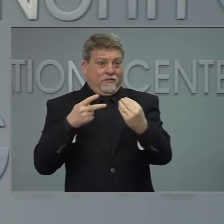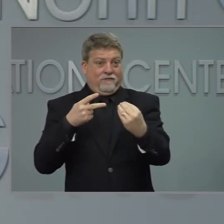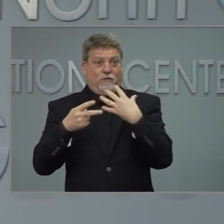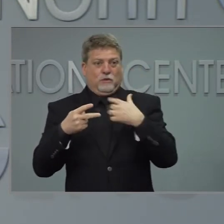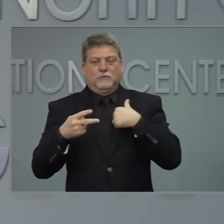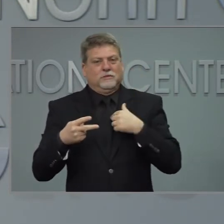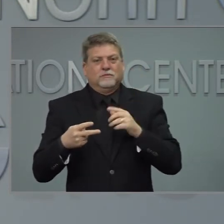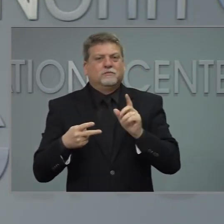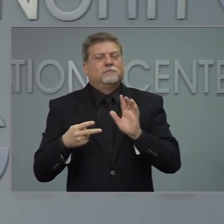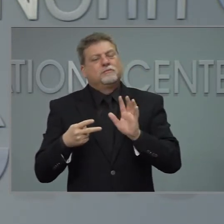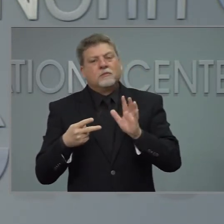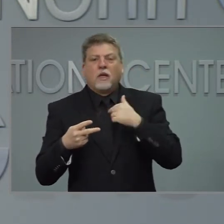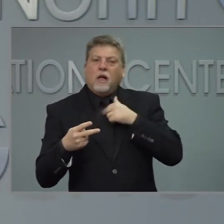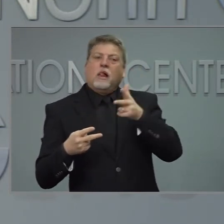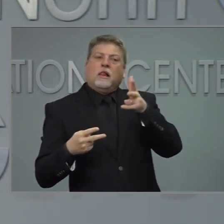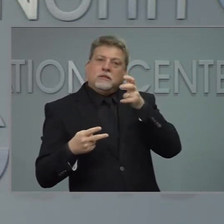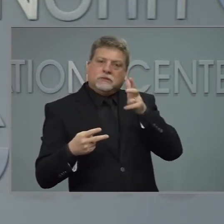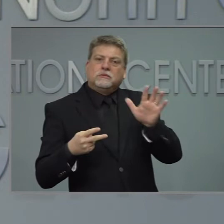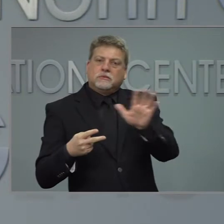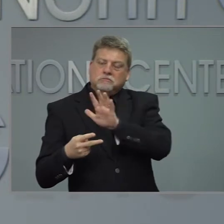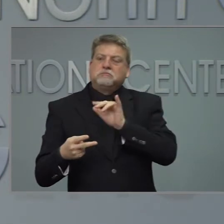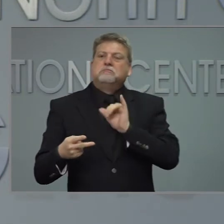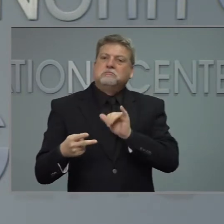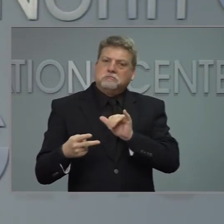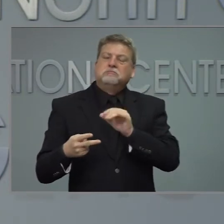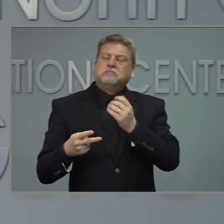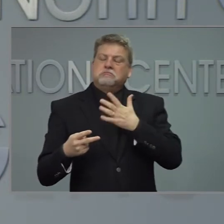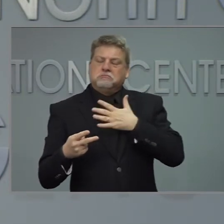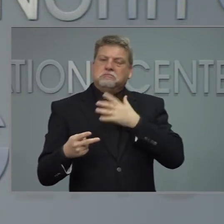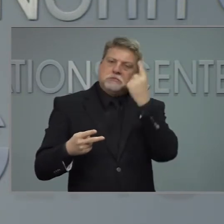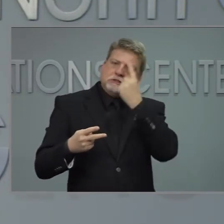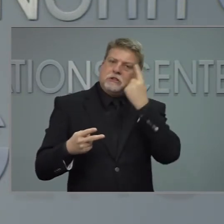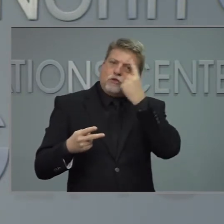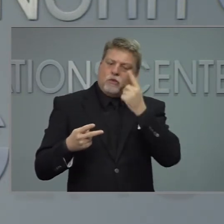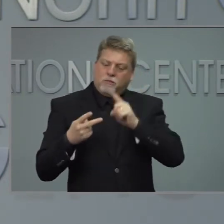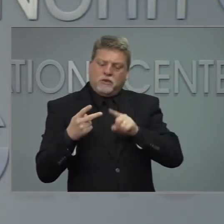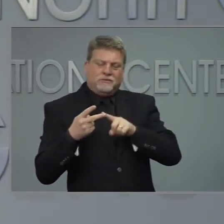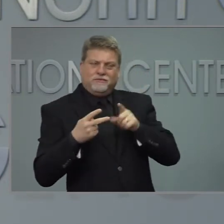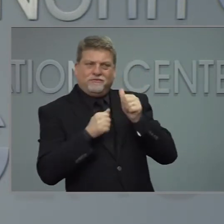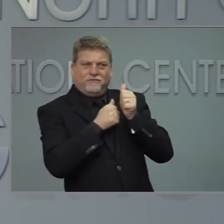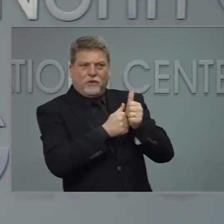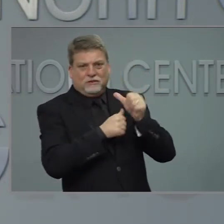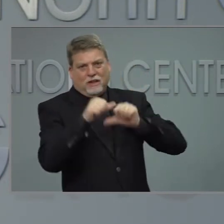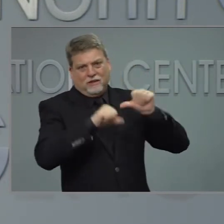pregunta las y si es lo que ha dirigido estas decisiones y estas excepciones y relajación